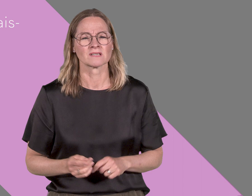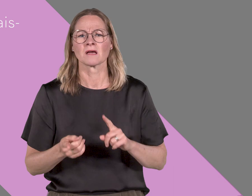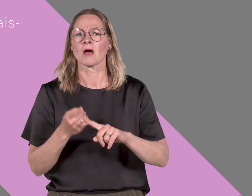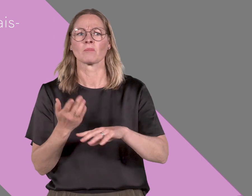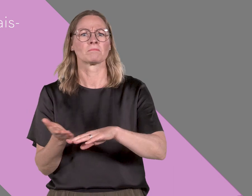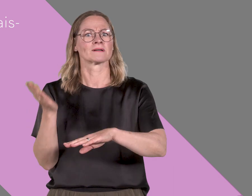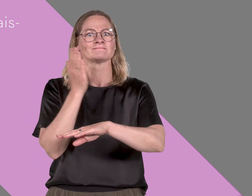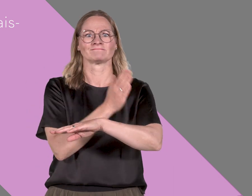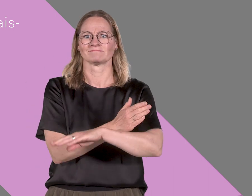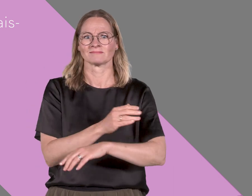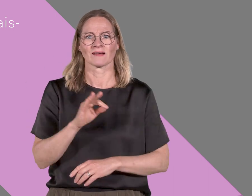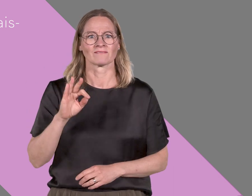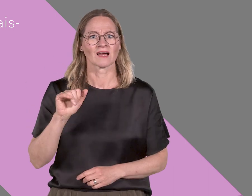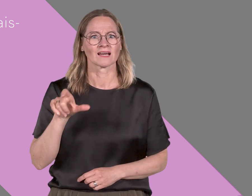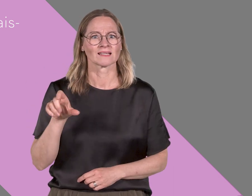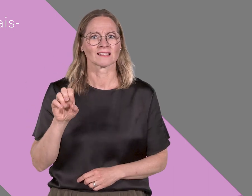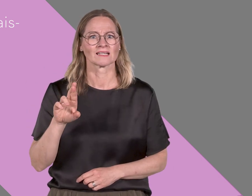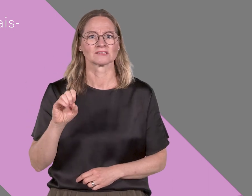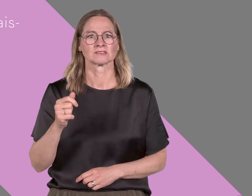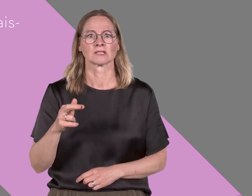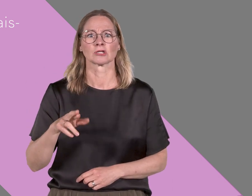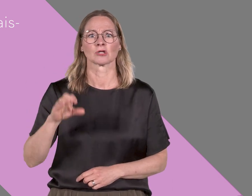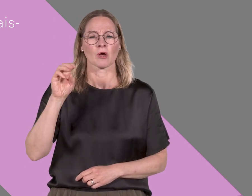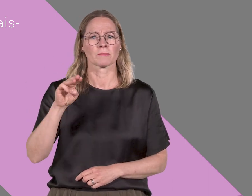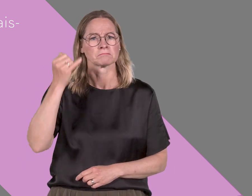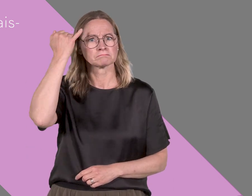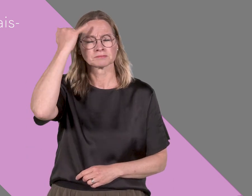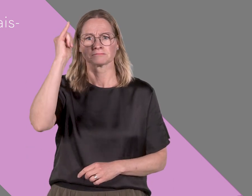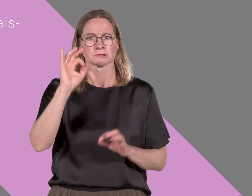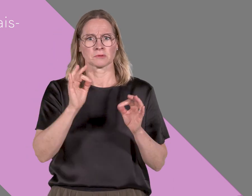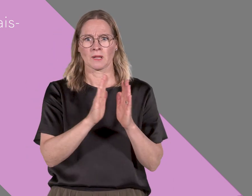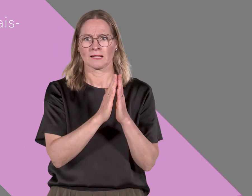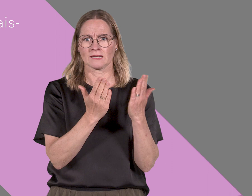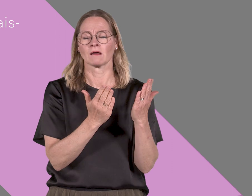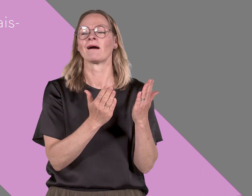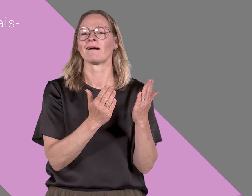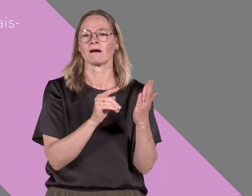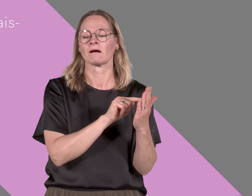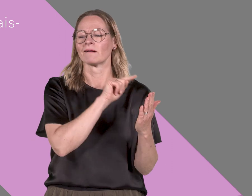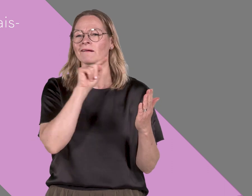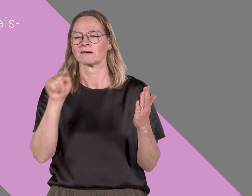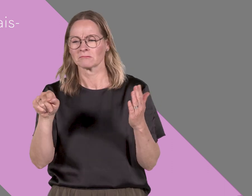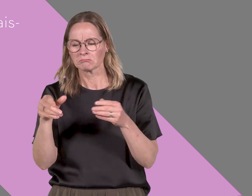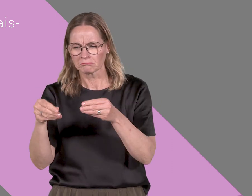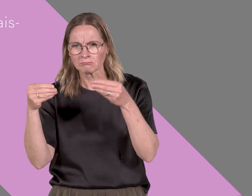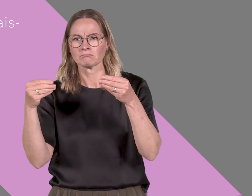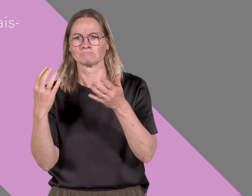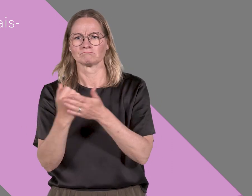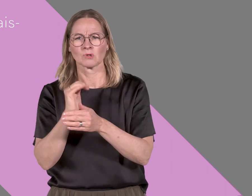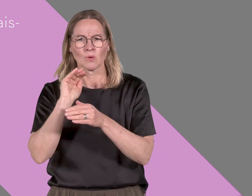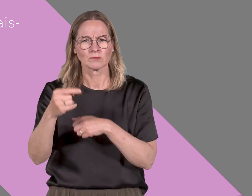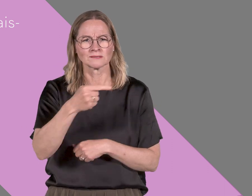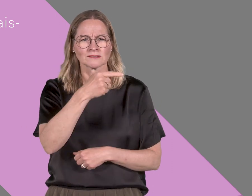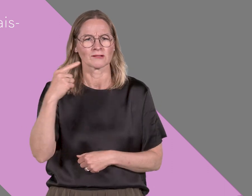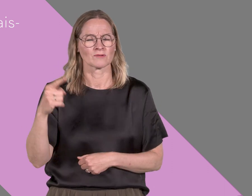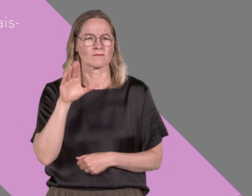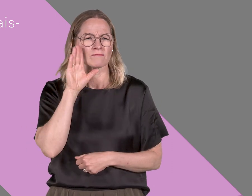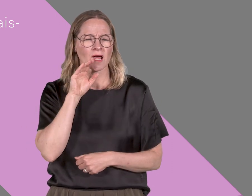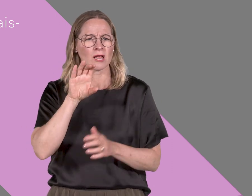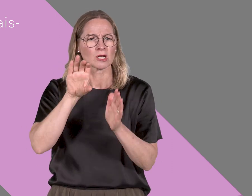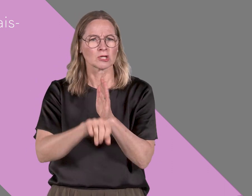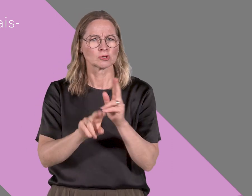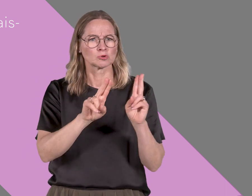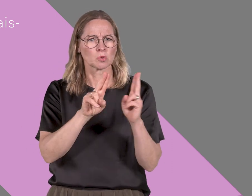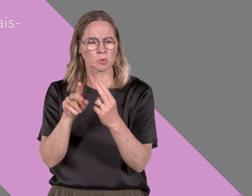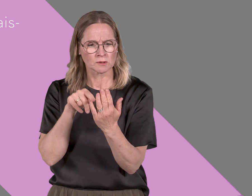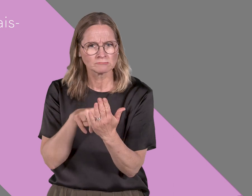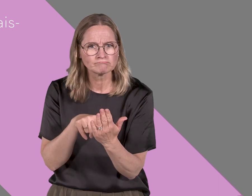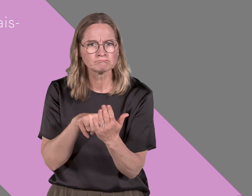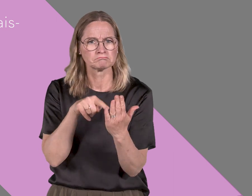Alun perin Fagerström sai idean kirjaan yli sata vuotta vanhasta rikosuutisesta, -